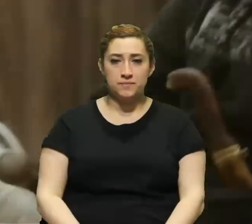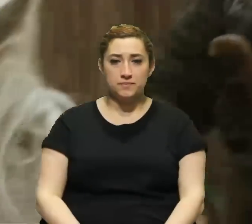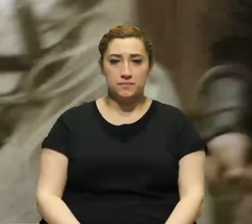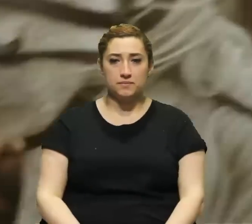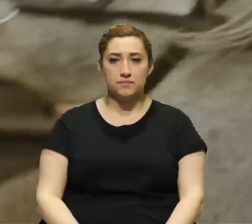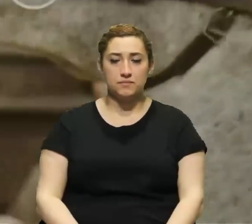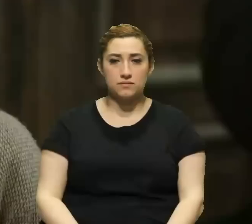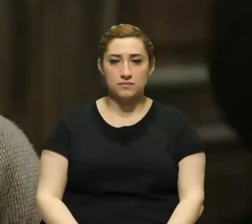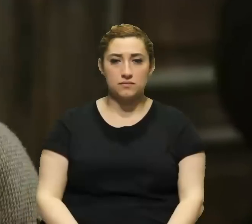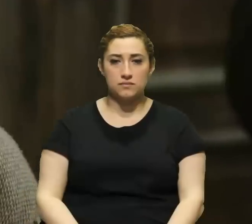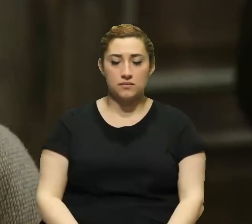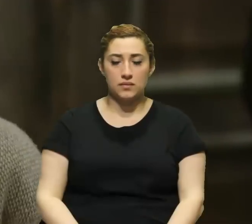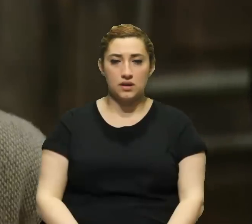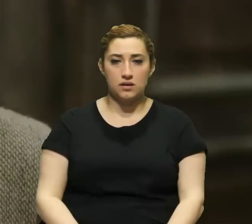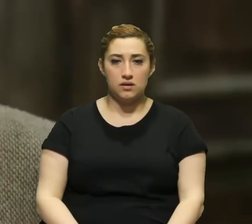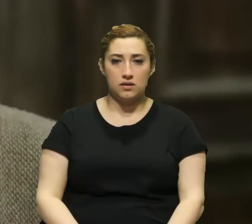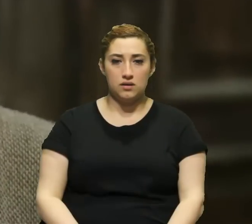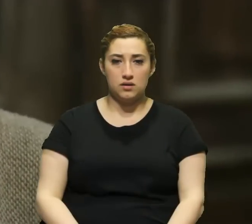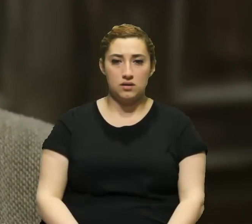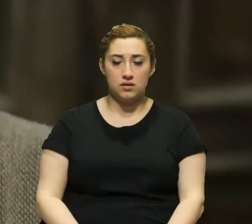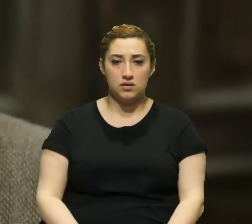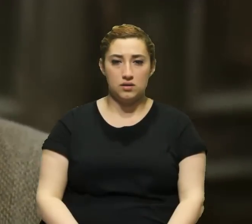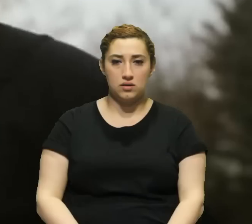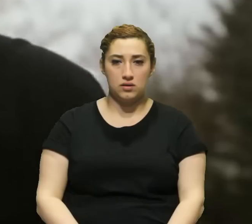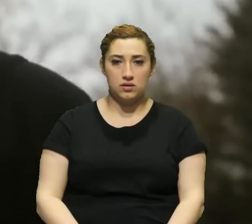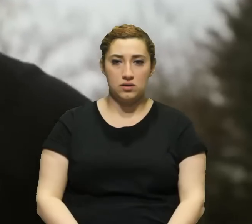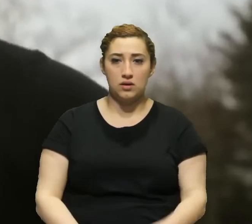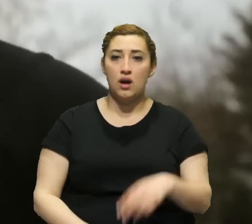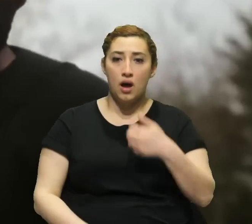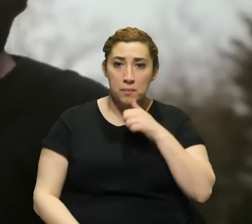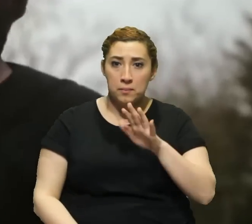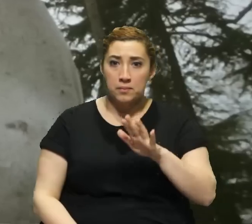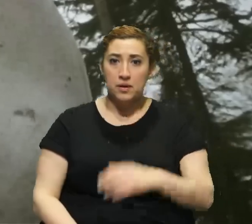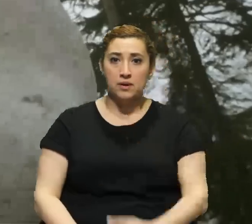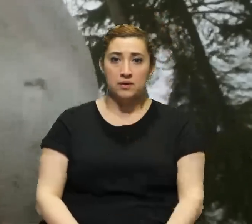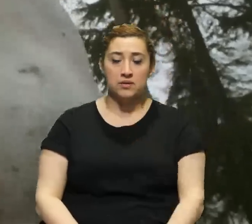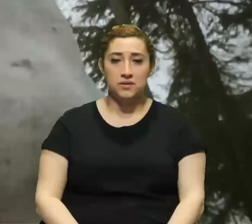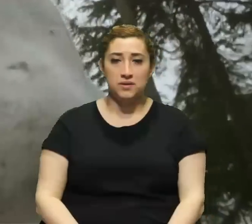(At kişneme sesi) Ağa'm!